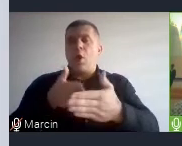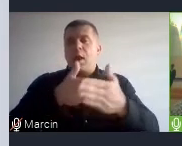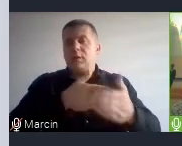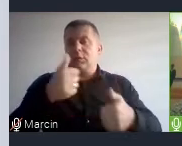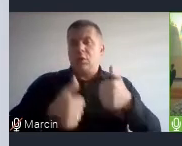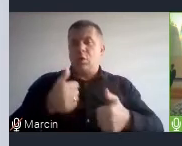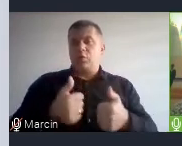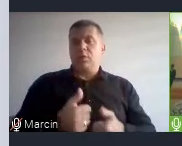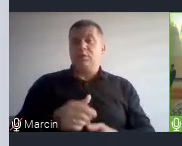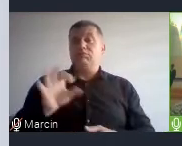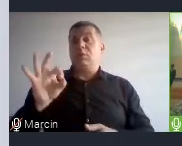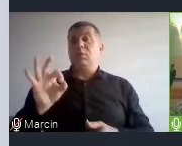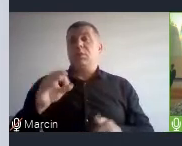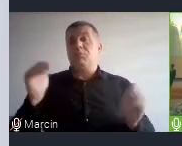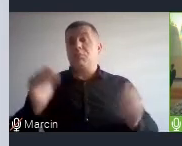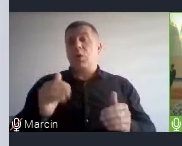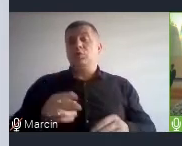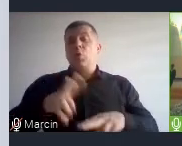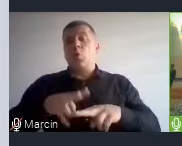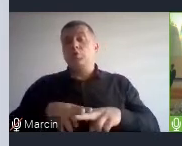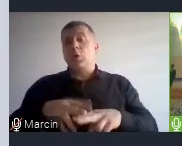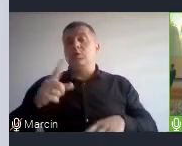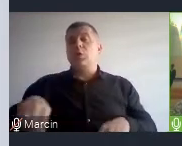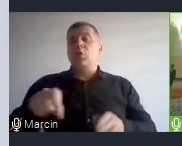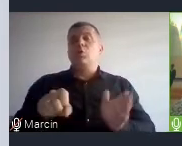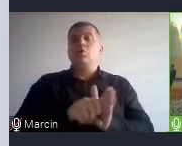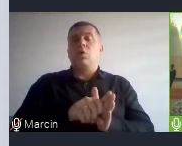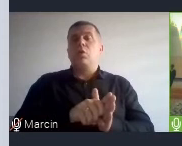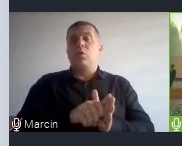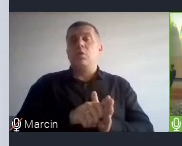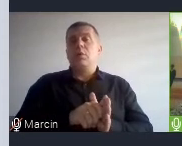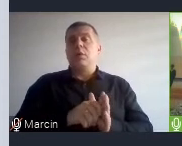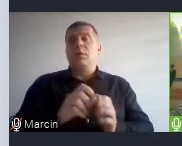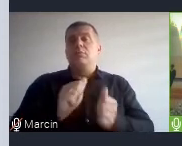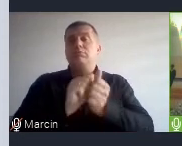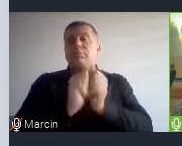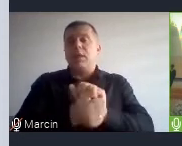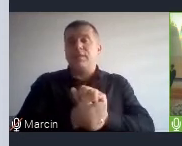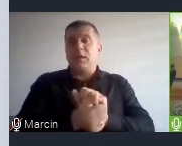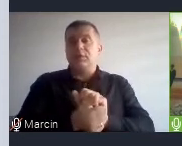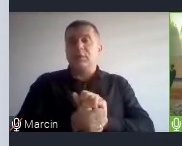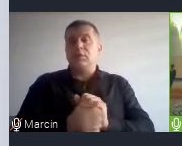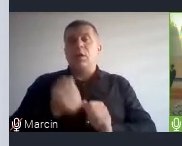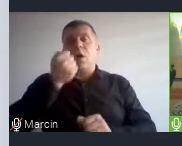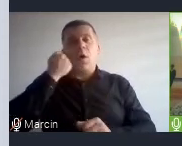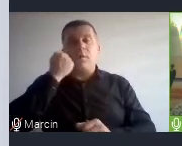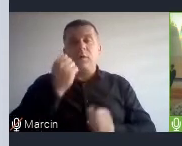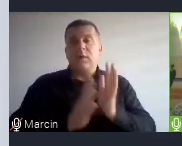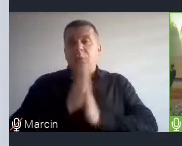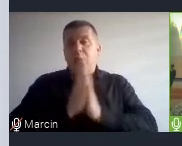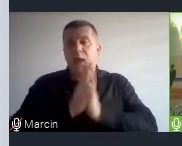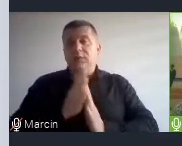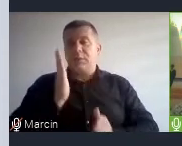bo być może takie urządzenia do chociażby przetwarzania owoców leśnych, które będę zamawiał.